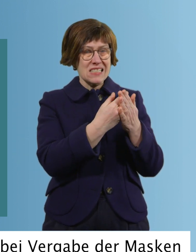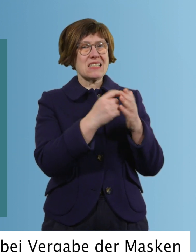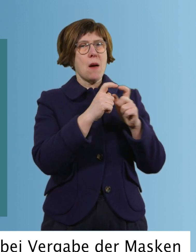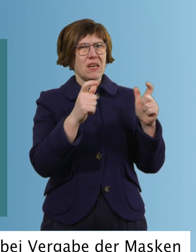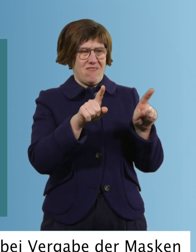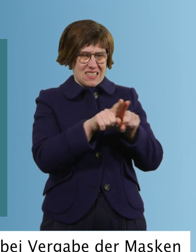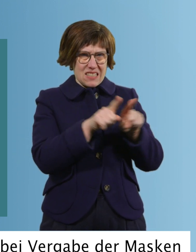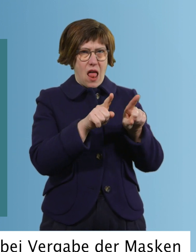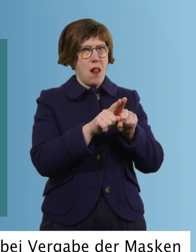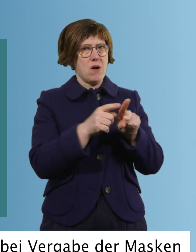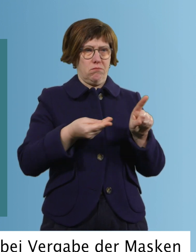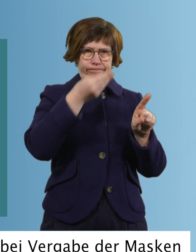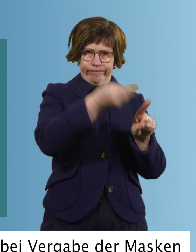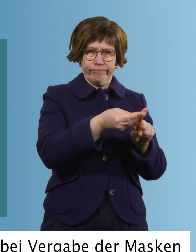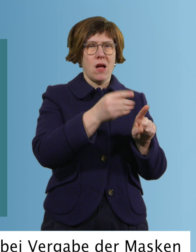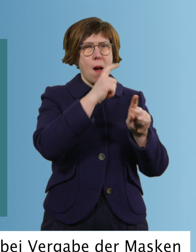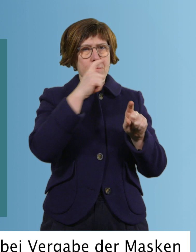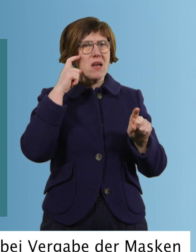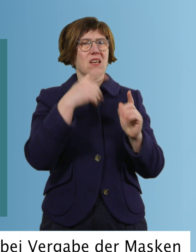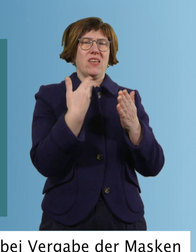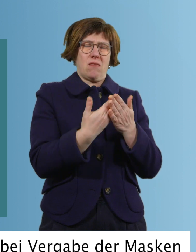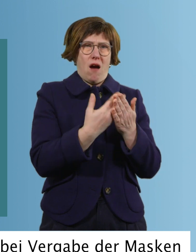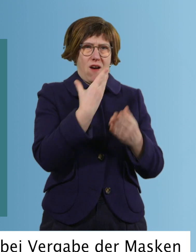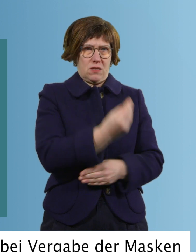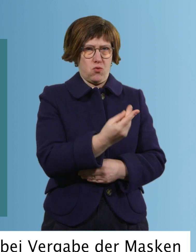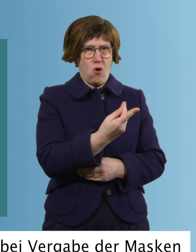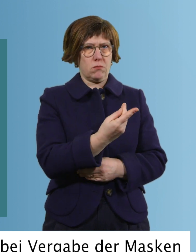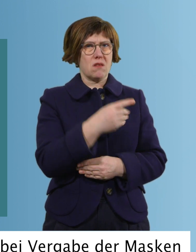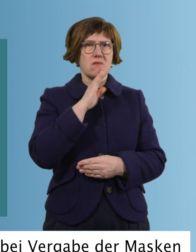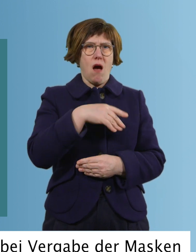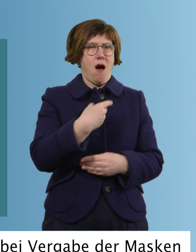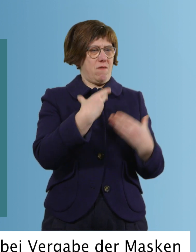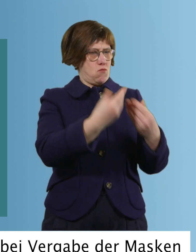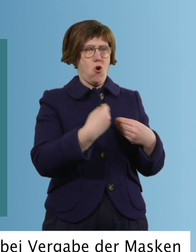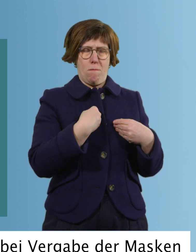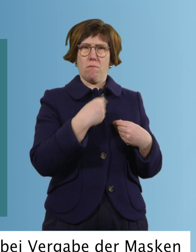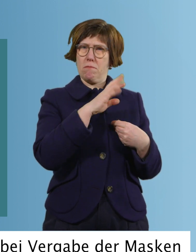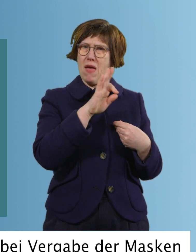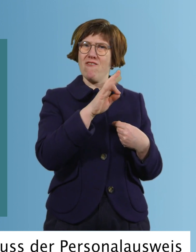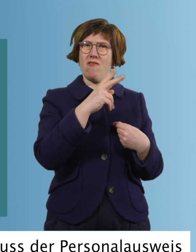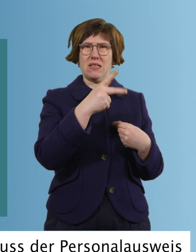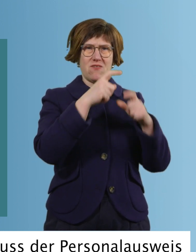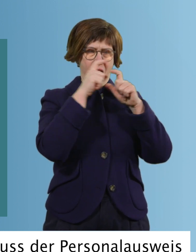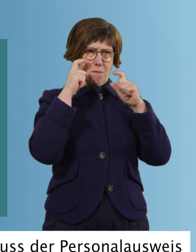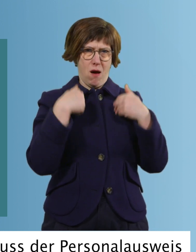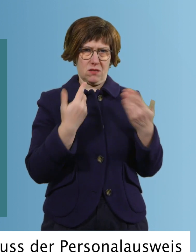Dieser Brief gilt bei Vergabe der Masken auch als Nachweis, dass man zur Abholung berechtigt ist.